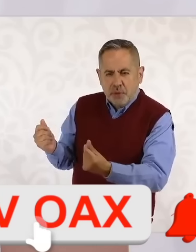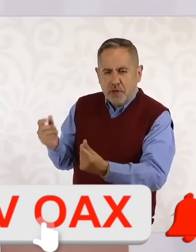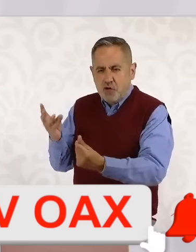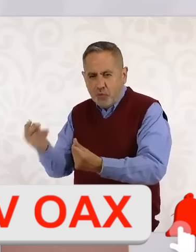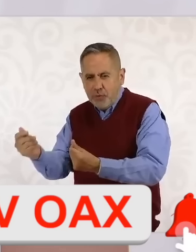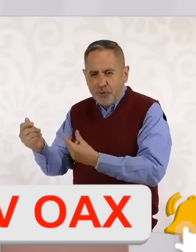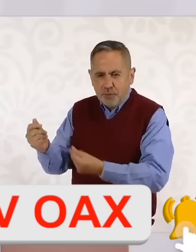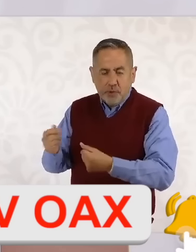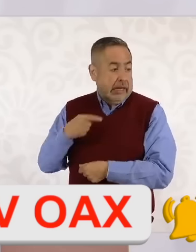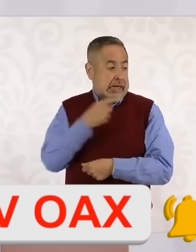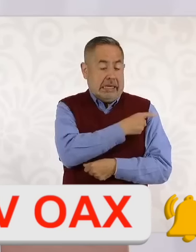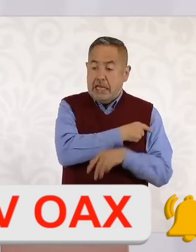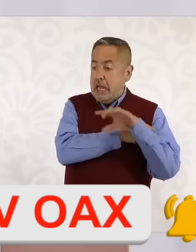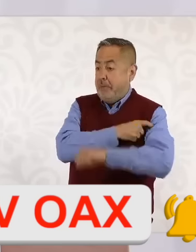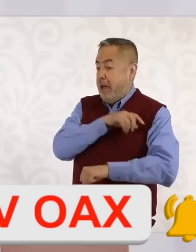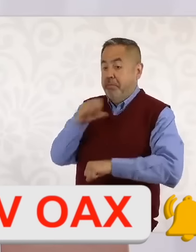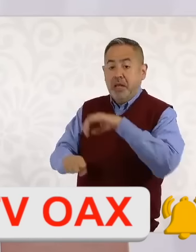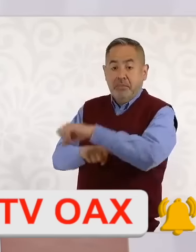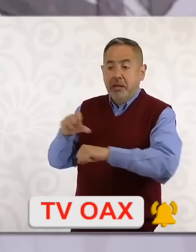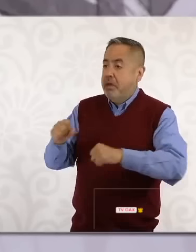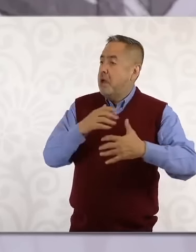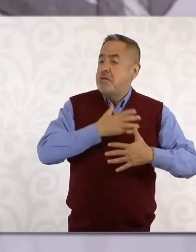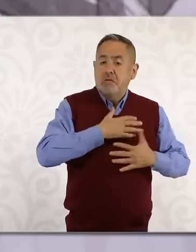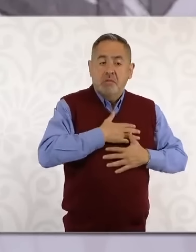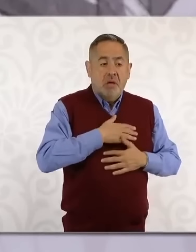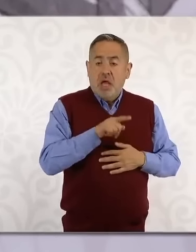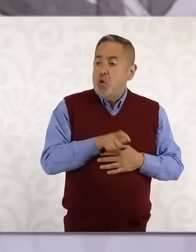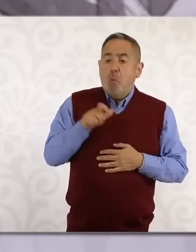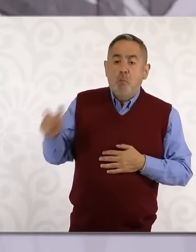proyectos que no pagaban a la red de transmisión con la idea de promover